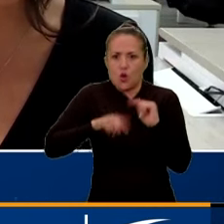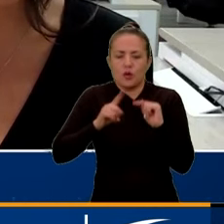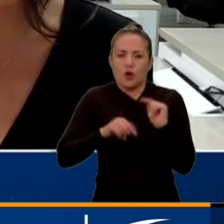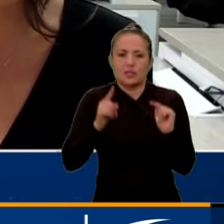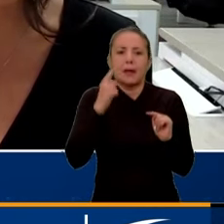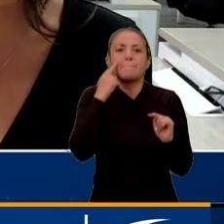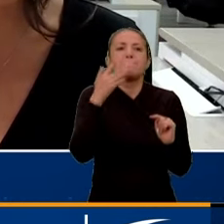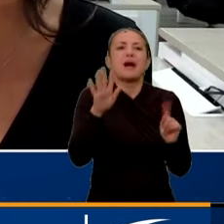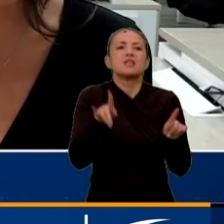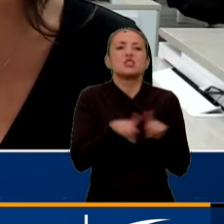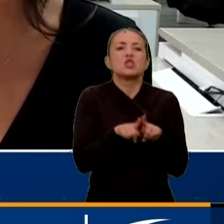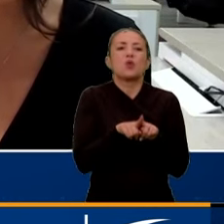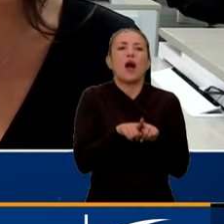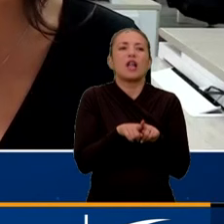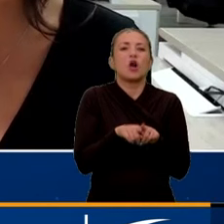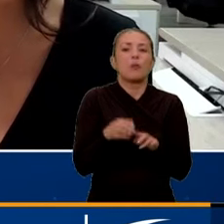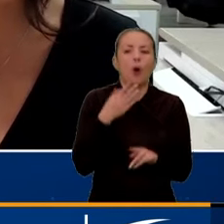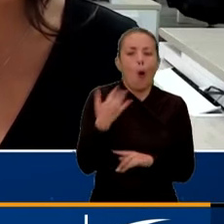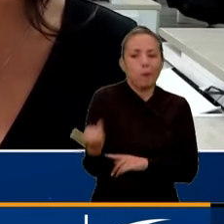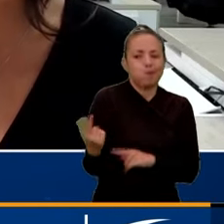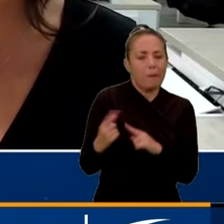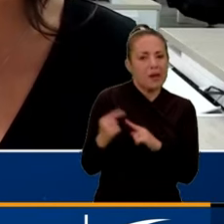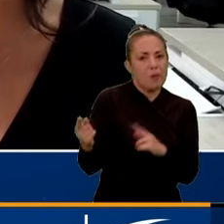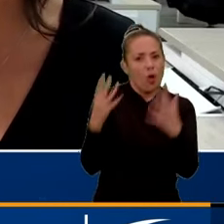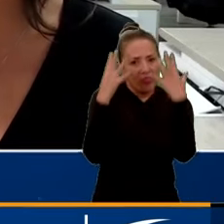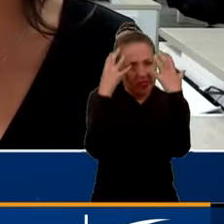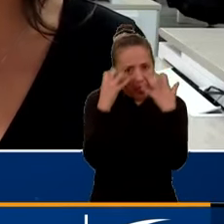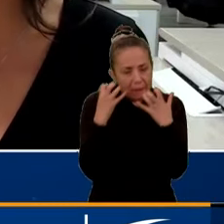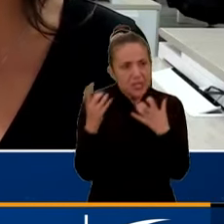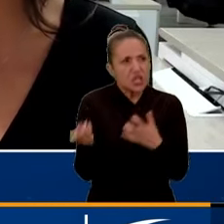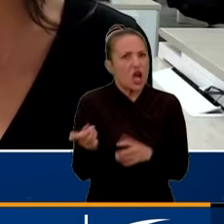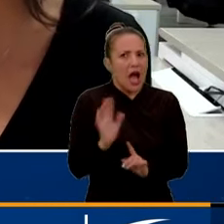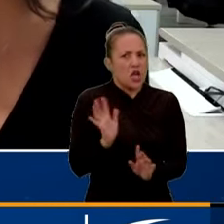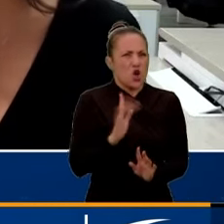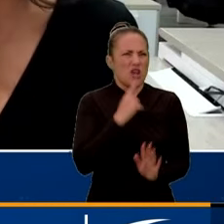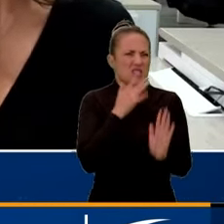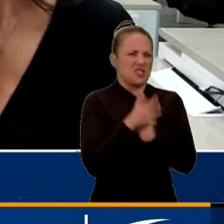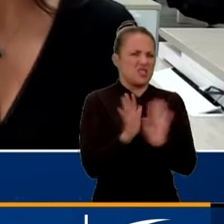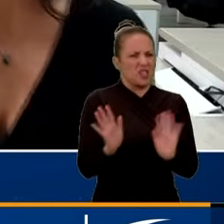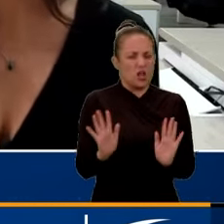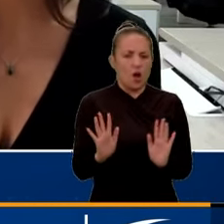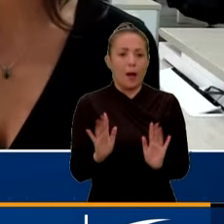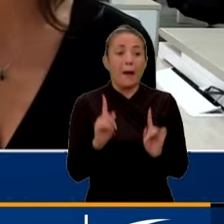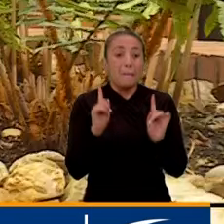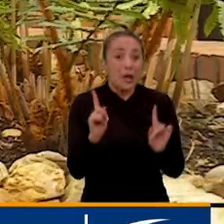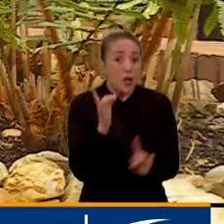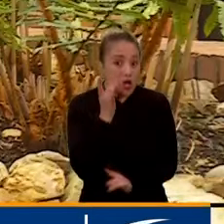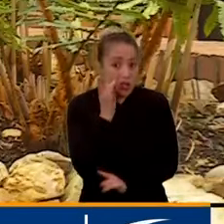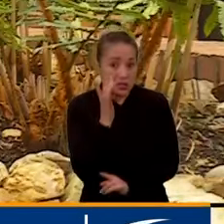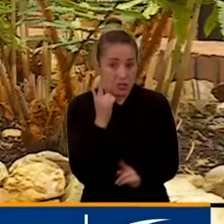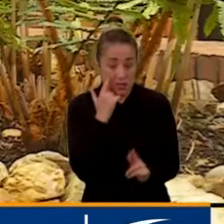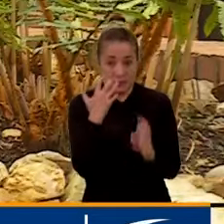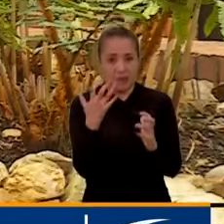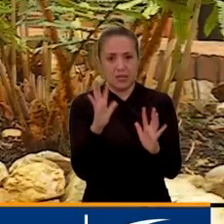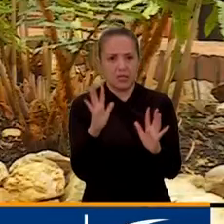vemos como si fuera algo gravísimo de lo que no se puede hablar, y es como de esas cosas